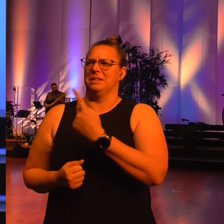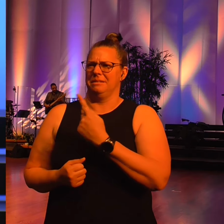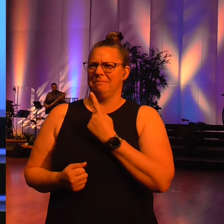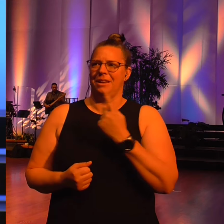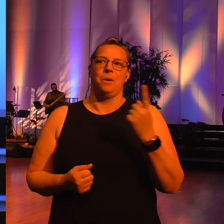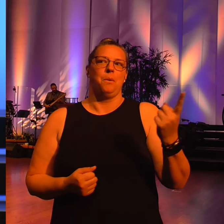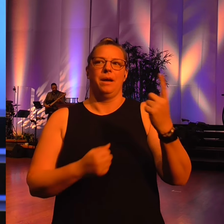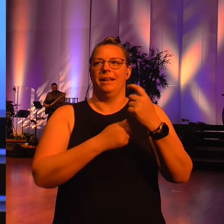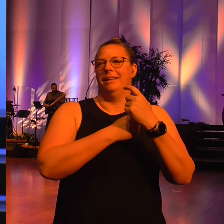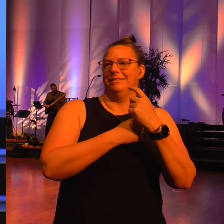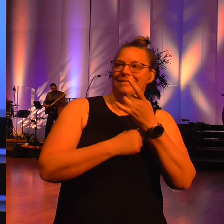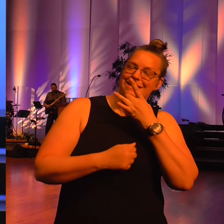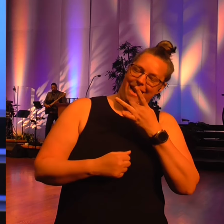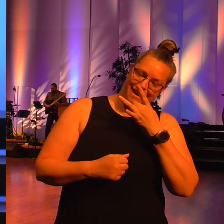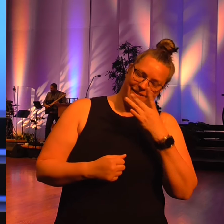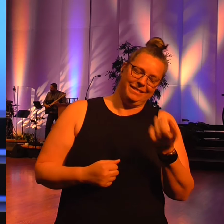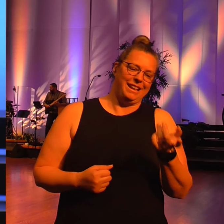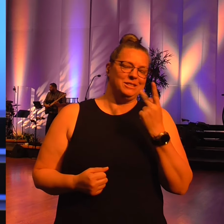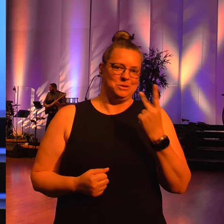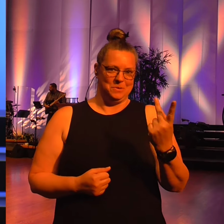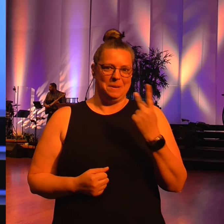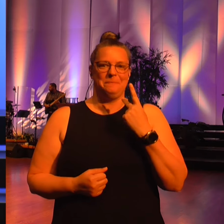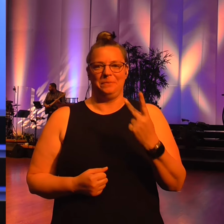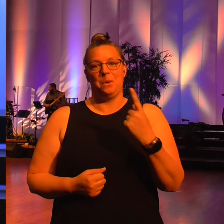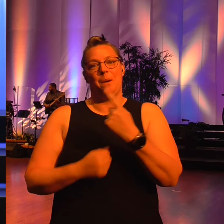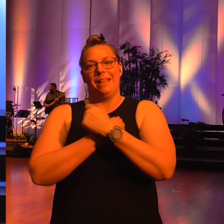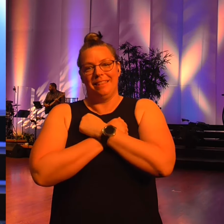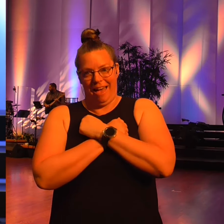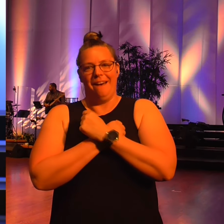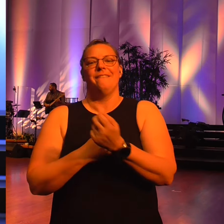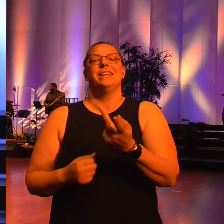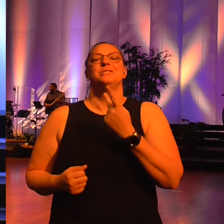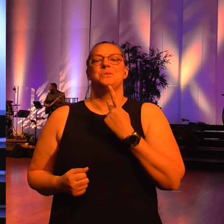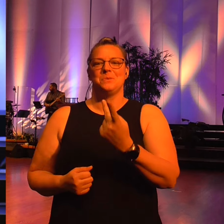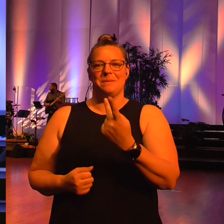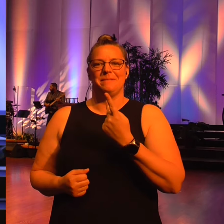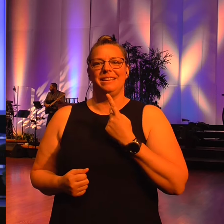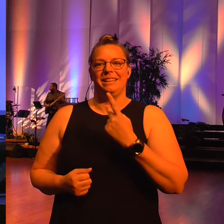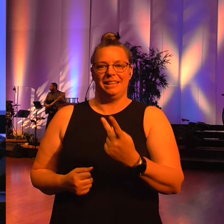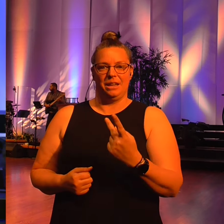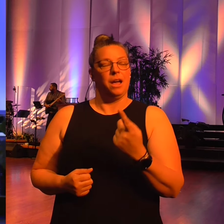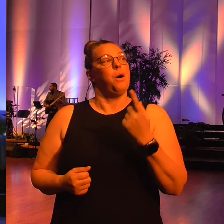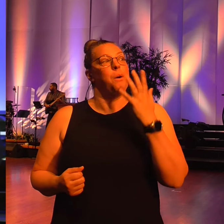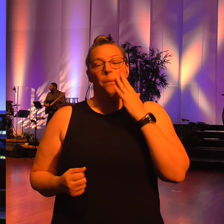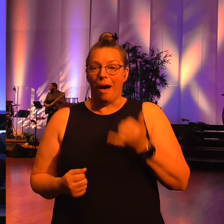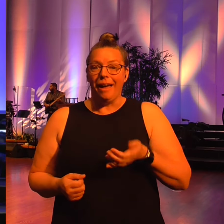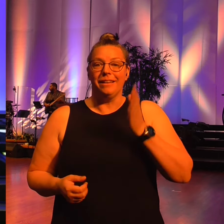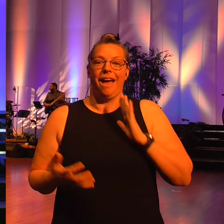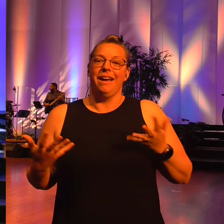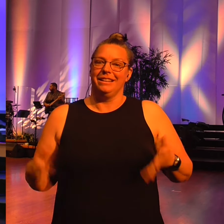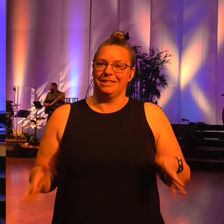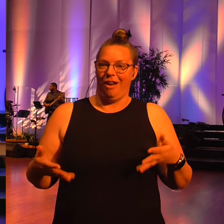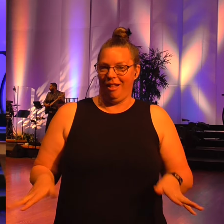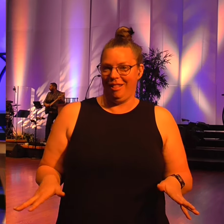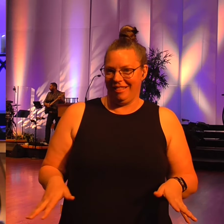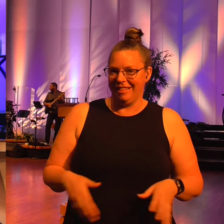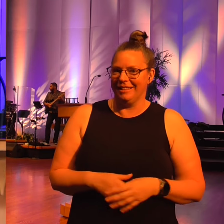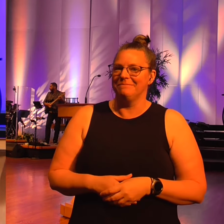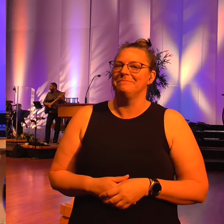y yo Una luz brillando como tú y yo Un amor somos tú y yo Porque Dios es todo lo que hay